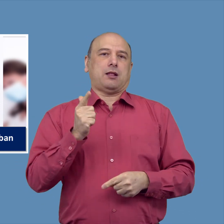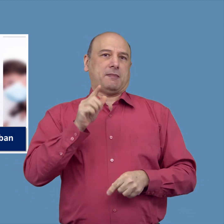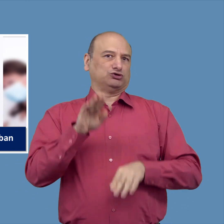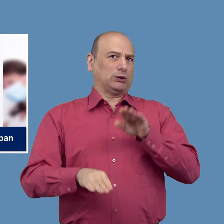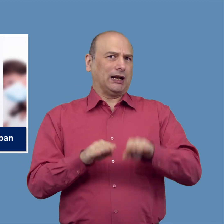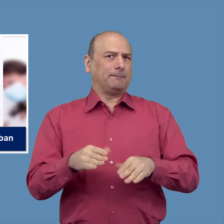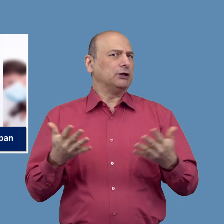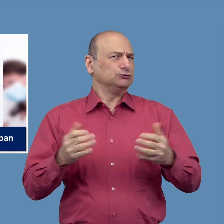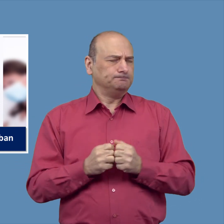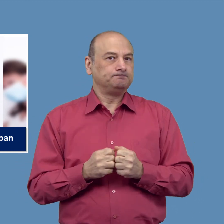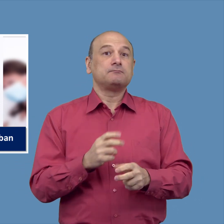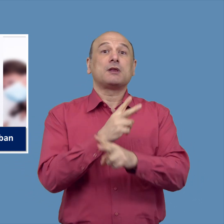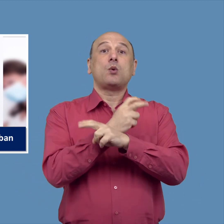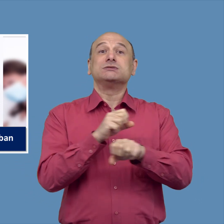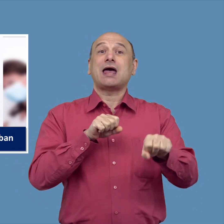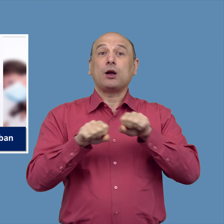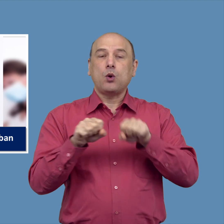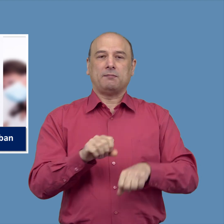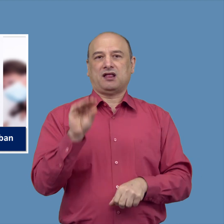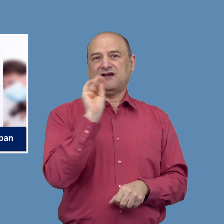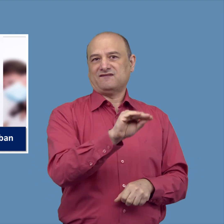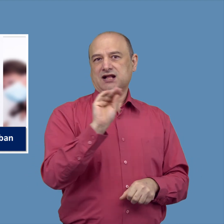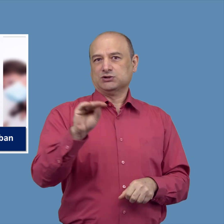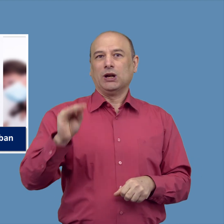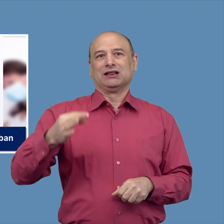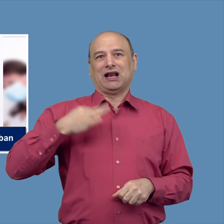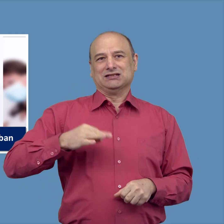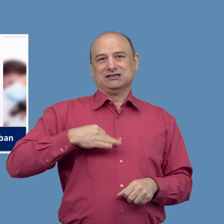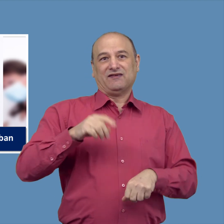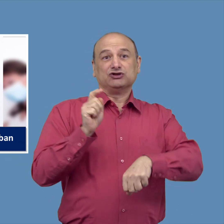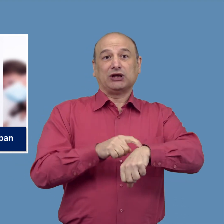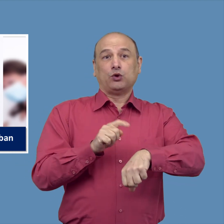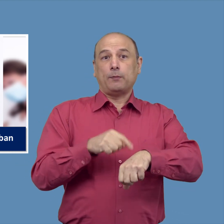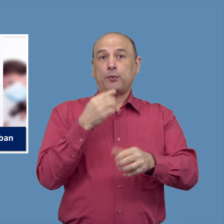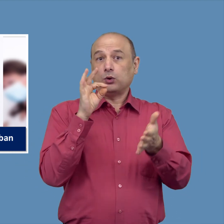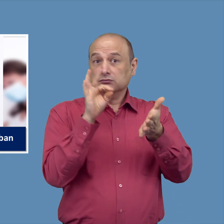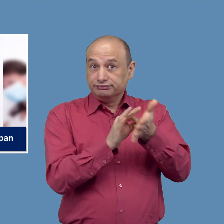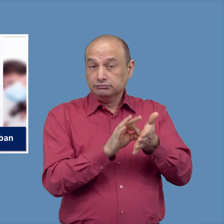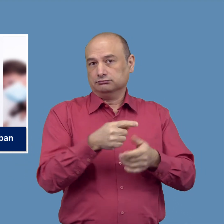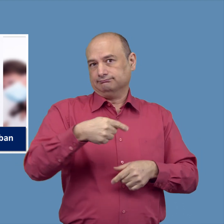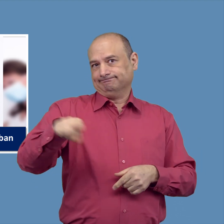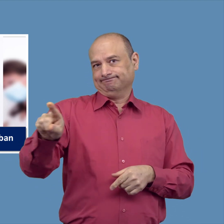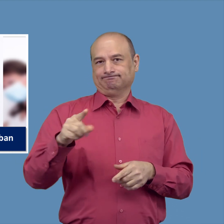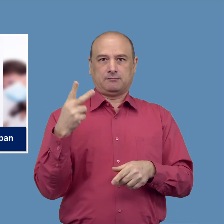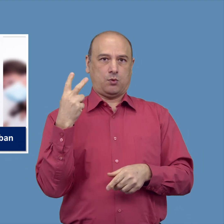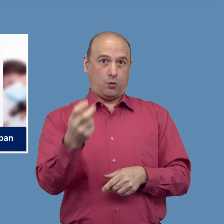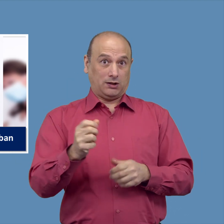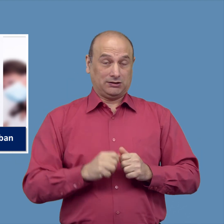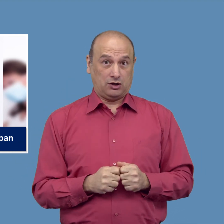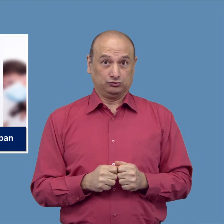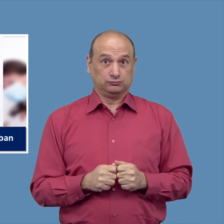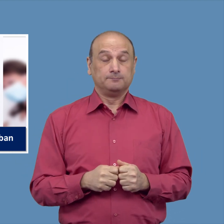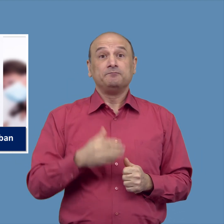megjelölésével felszólítja a kivételek hatálya alá nem tartozó, nem beoltott embereket a mulasztás pótlására.